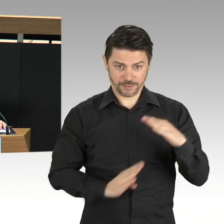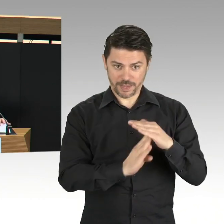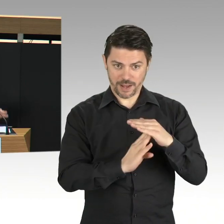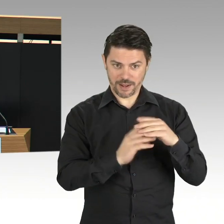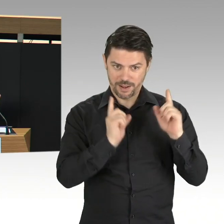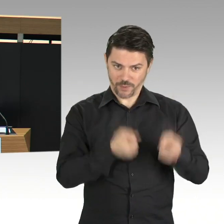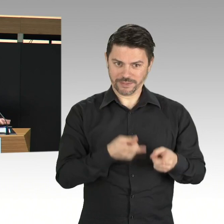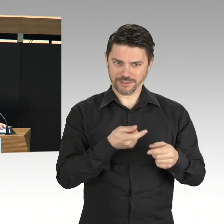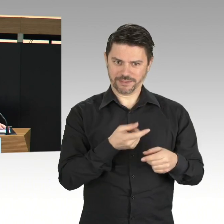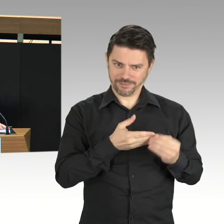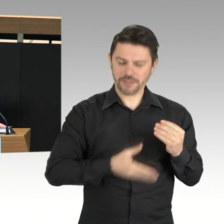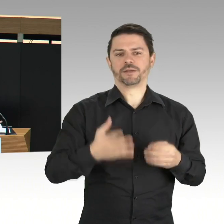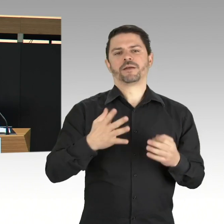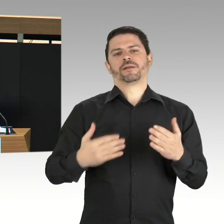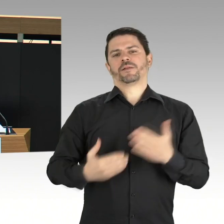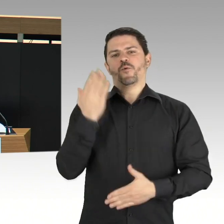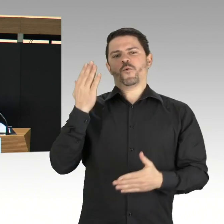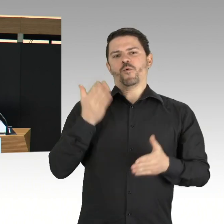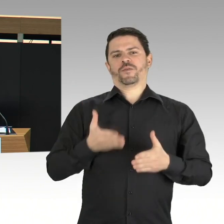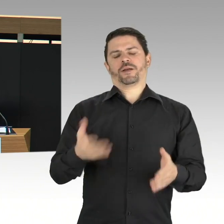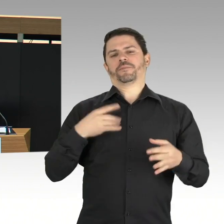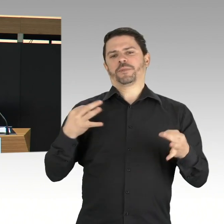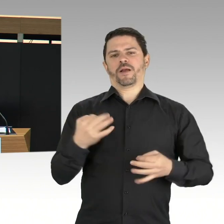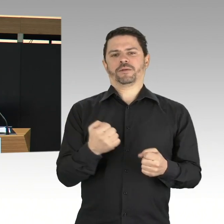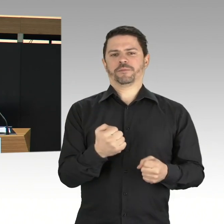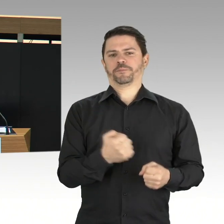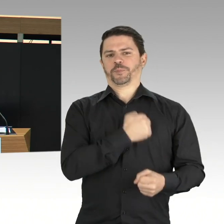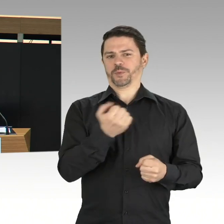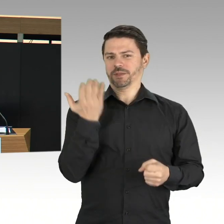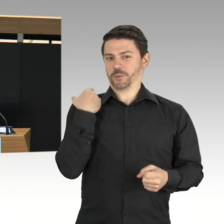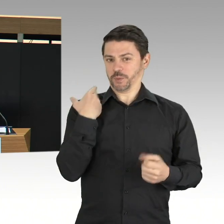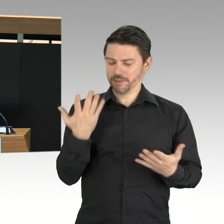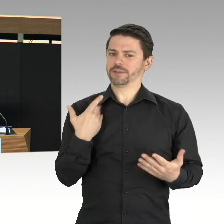teilen unsere Probleme. Die Wohnungsfrage stellt nicht nur unseren Berliner Zusammenhalt auf die Probe,